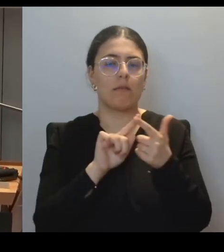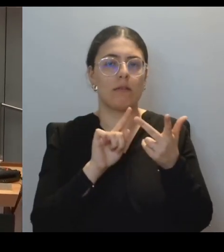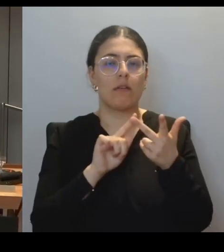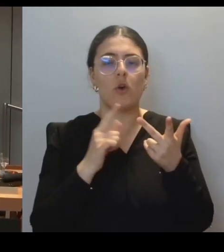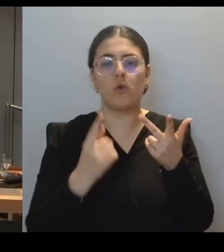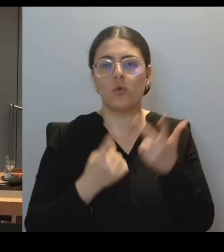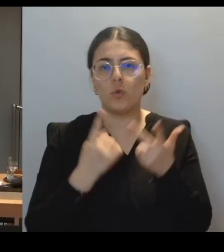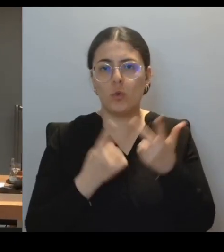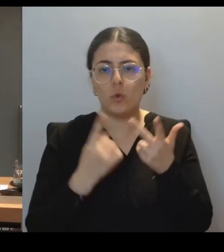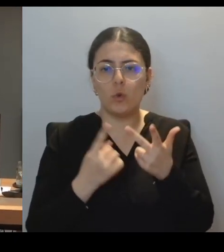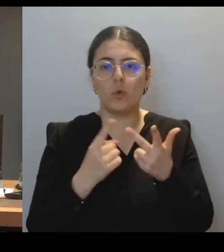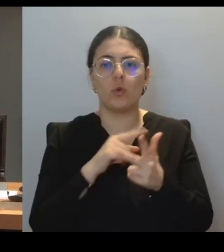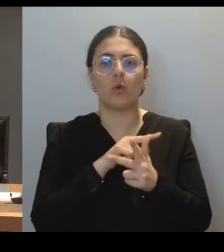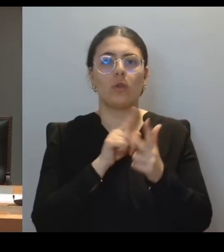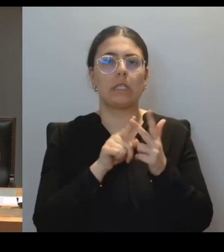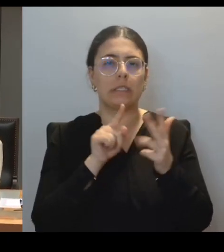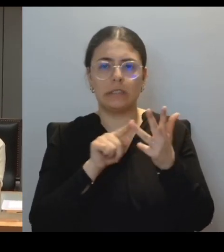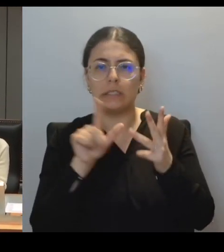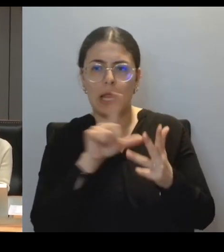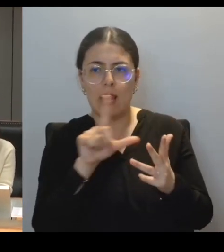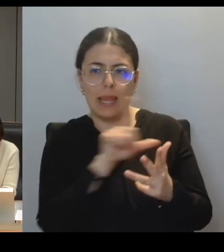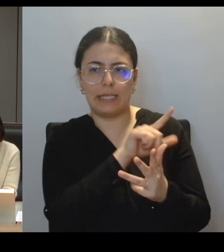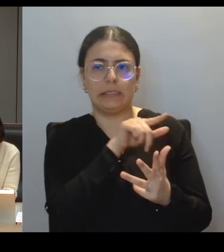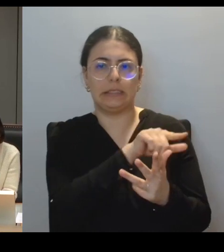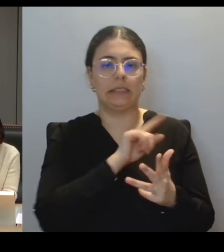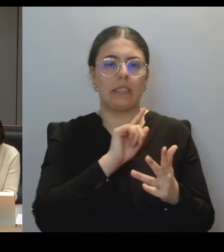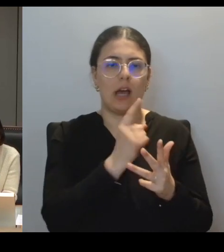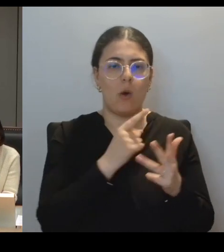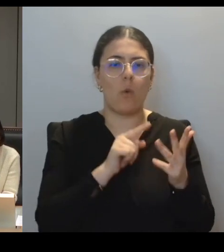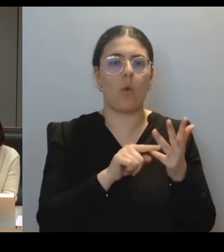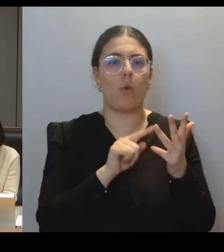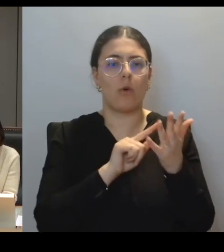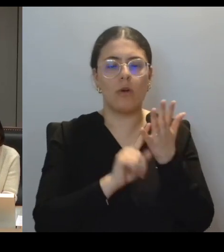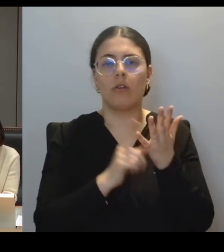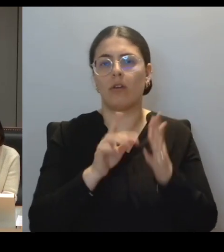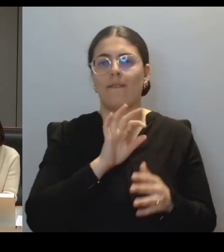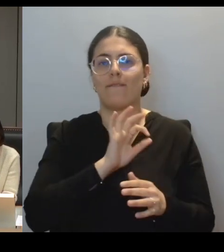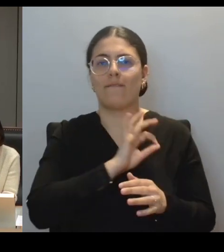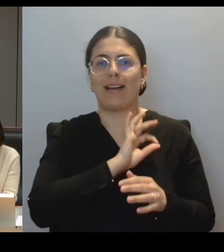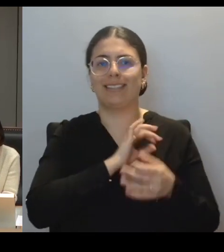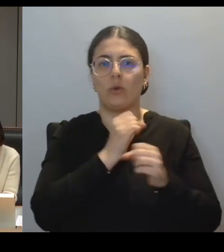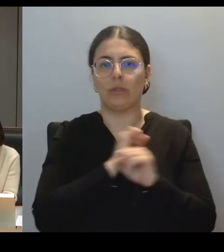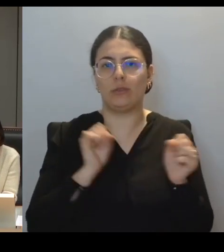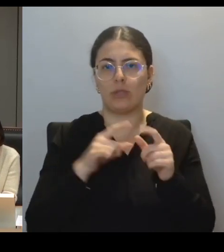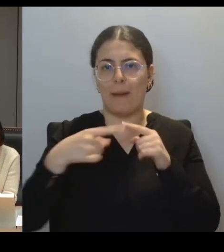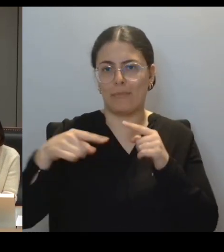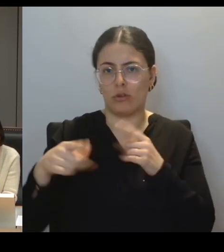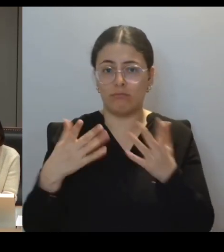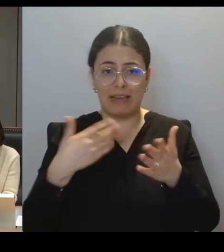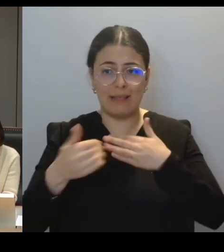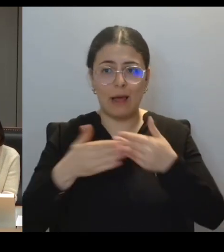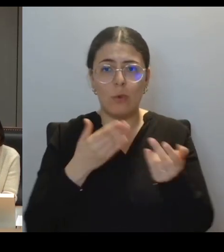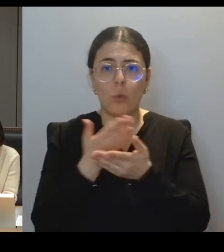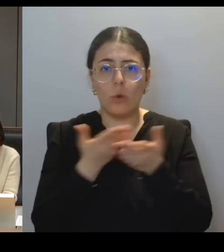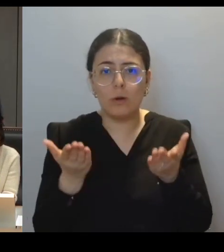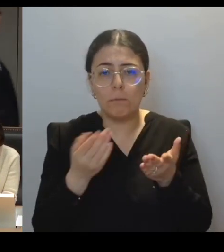sowie eines fraktionslosen Abgeordneten Enthaltungen. Ist der Gesetzesantrag damit abgelehnt?